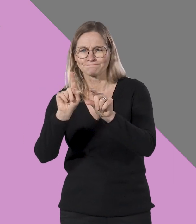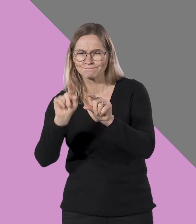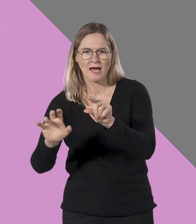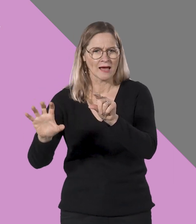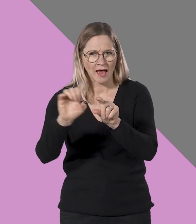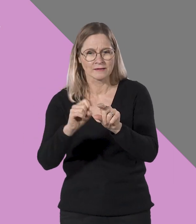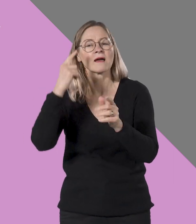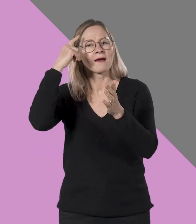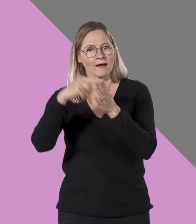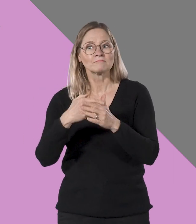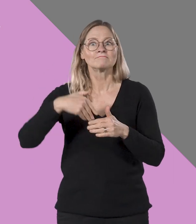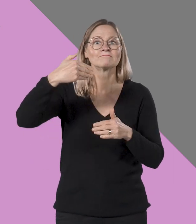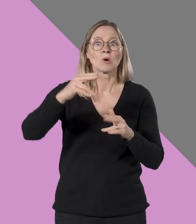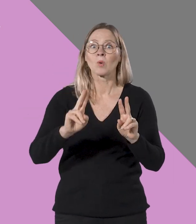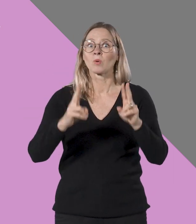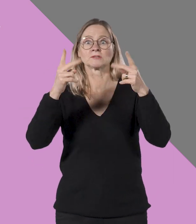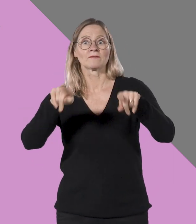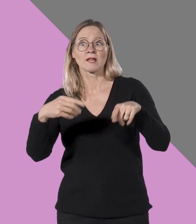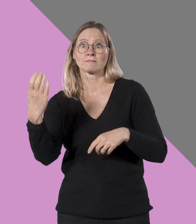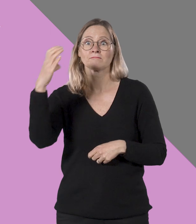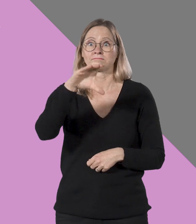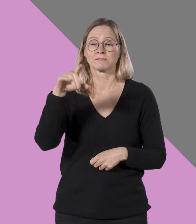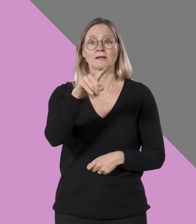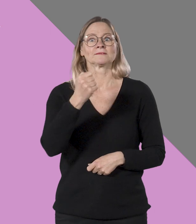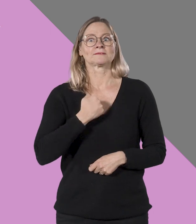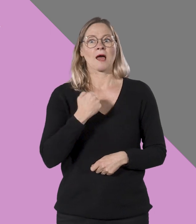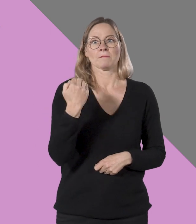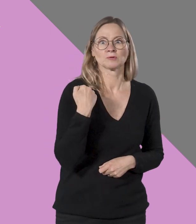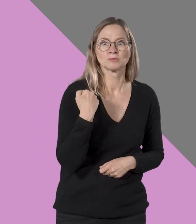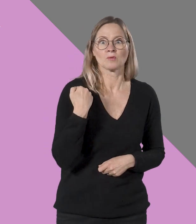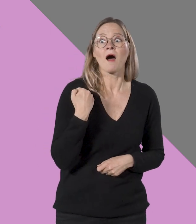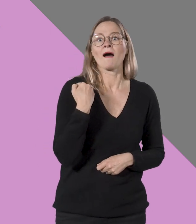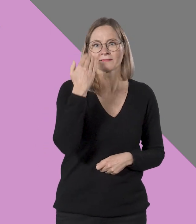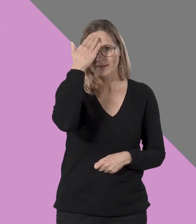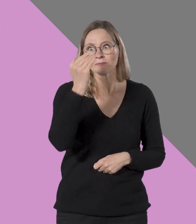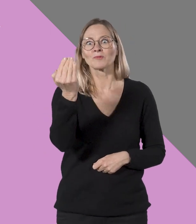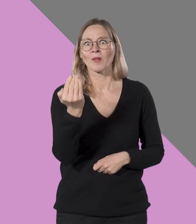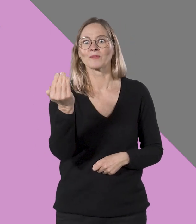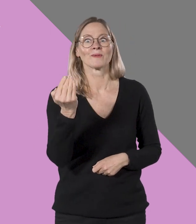niin saatte aina muistutuksen, kun uusi video lisätään kanavalle.